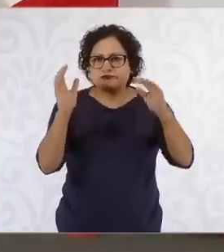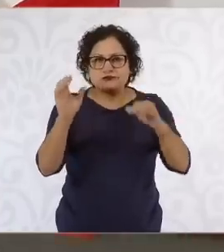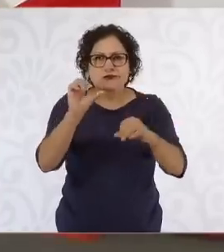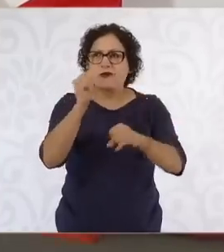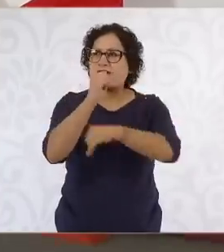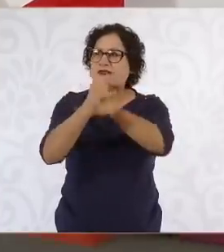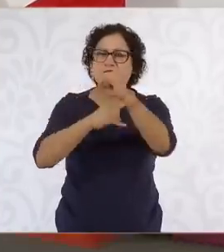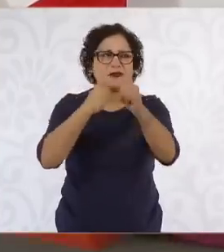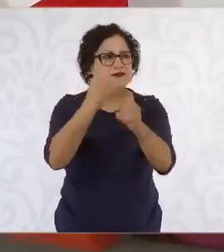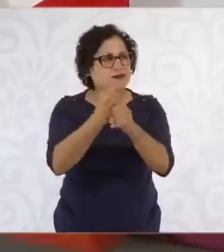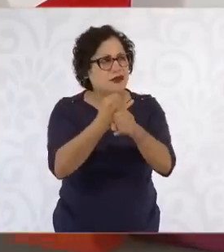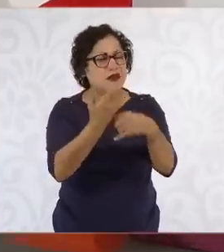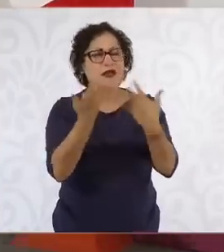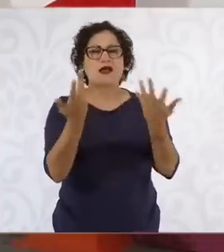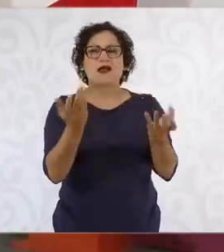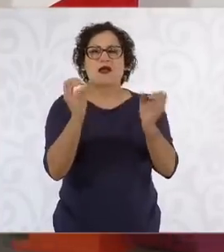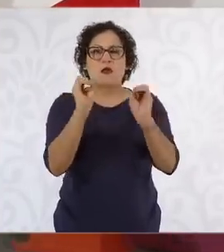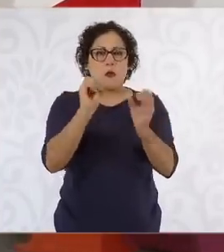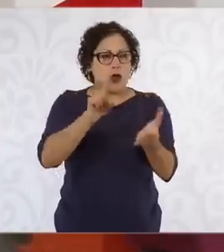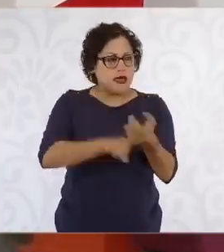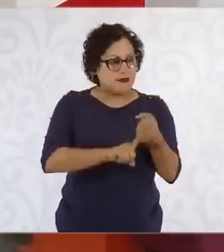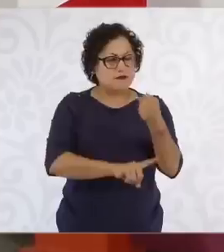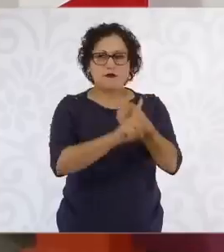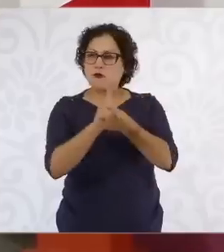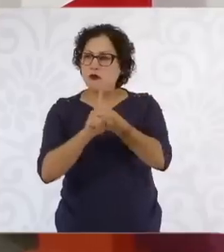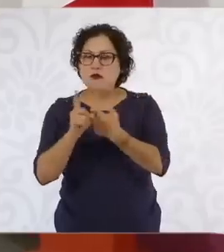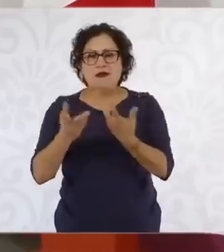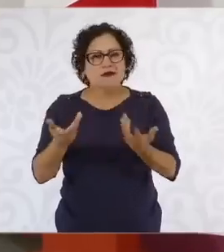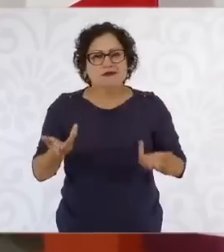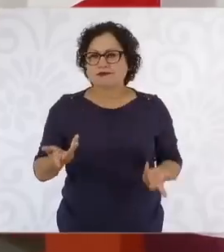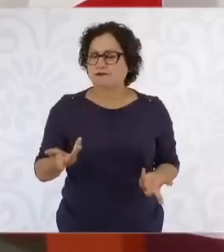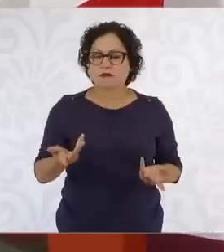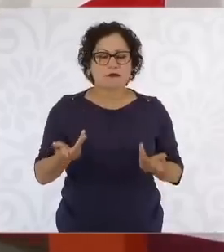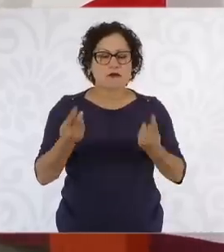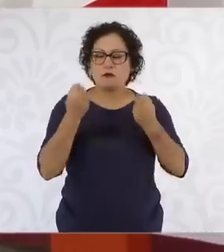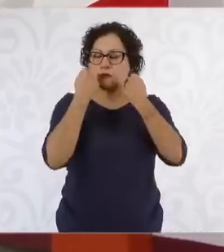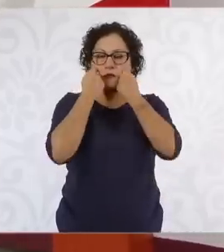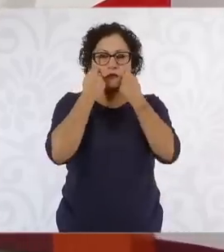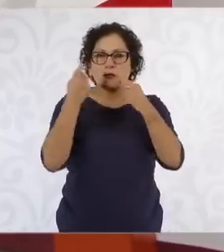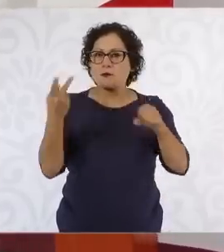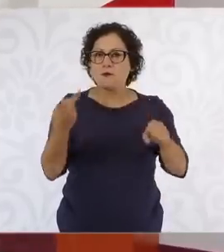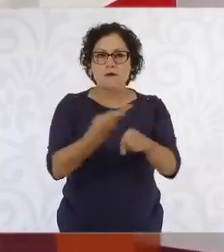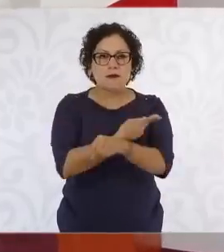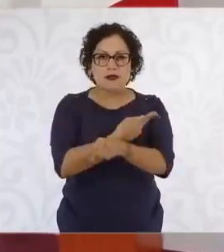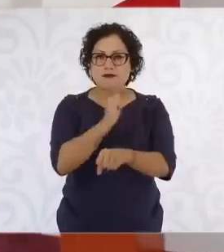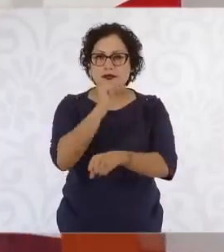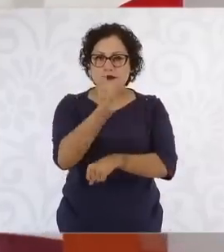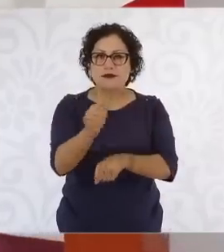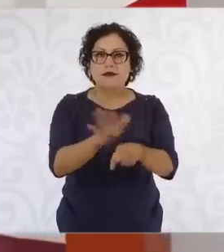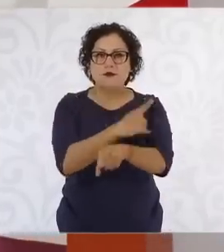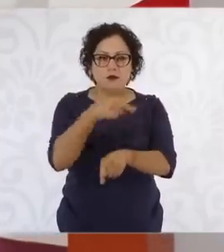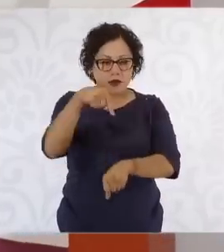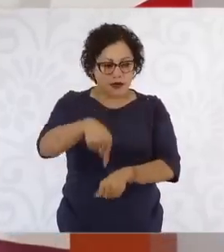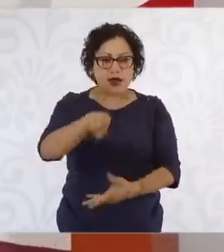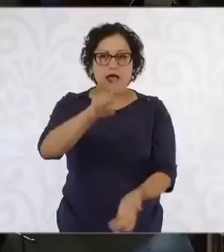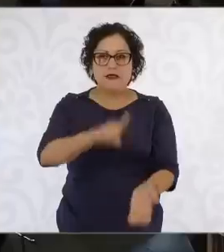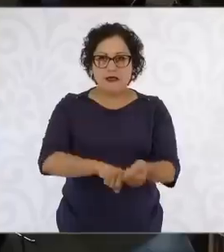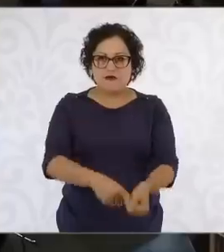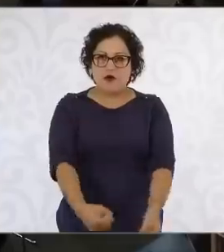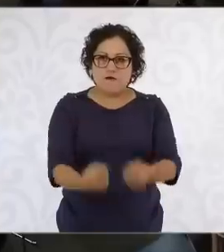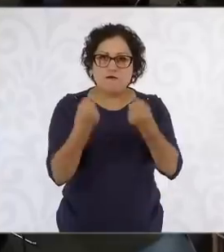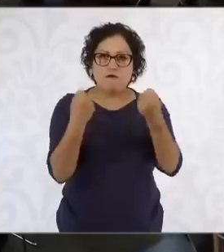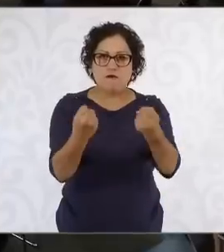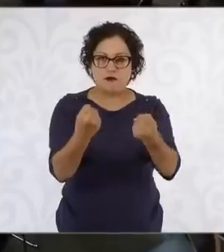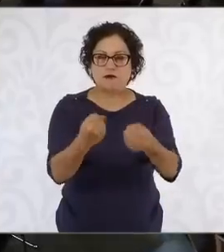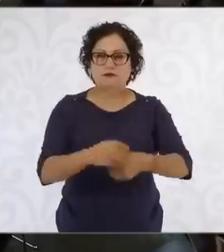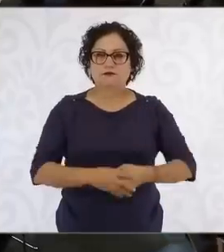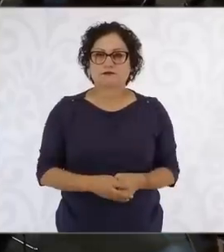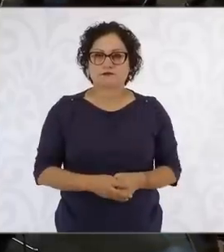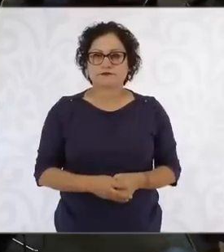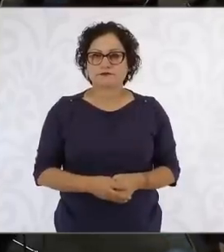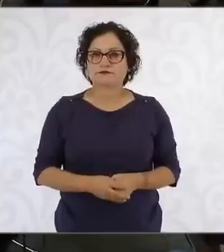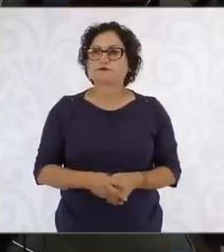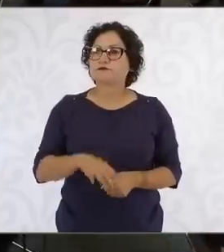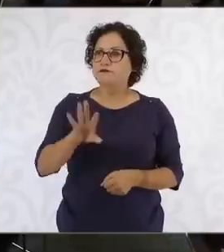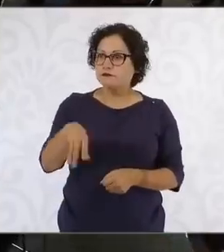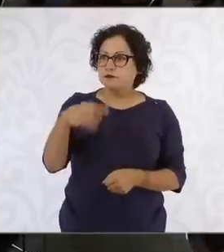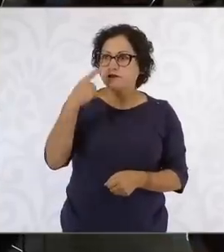porque eh Hay fortaleza económica del país presidenta y en polemón hicimos una investigación